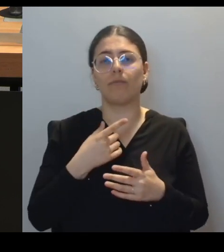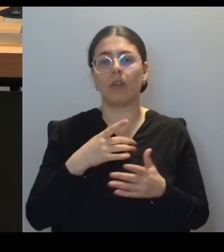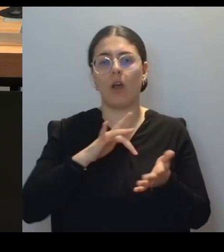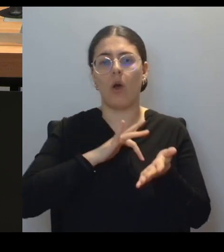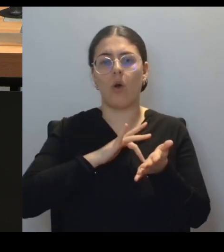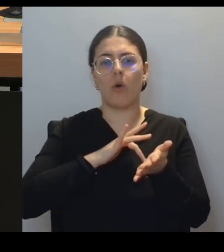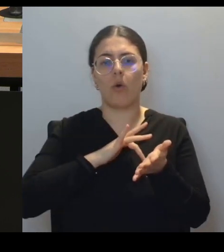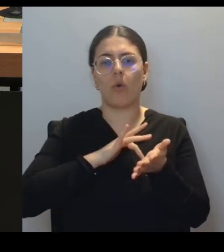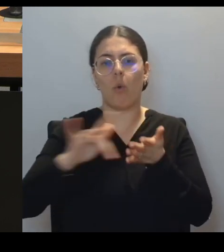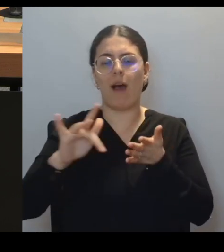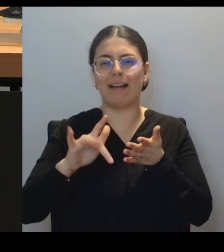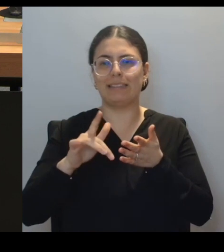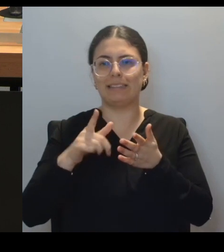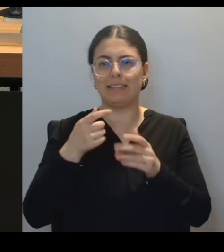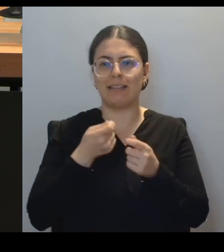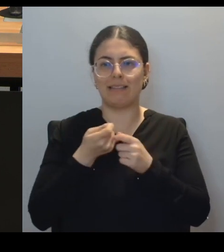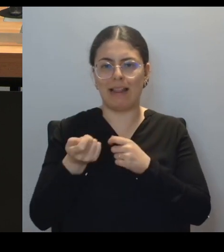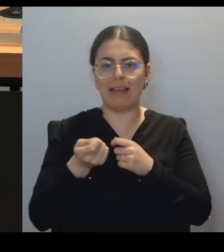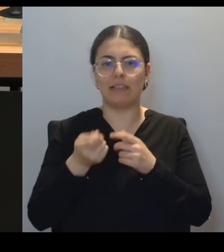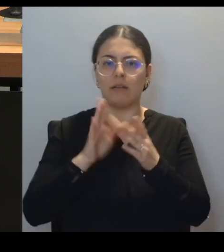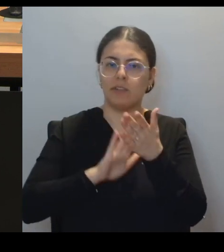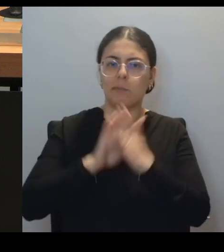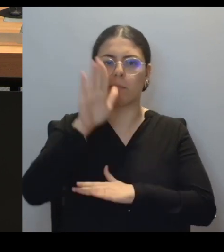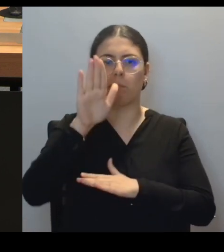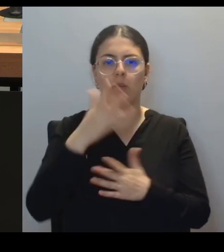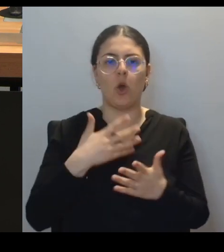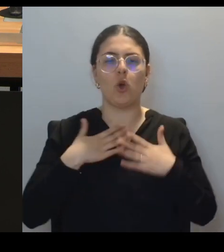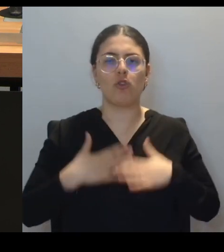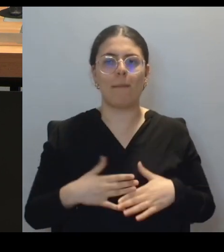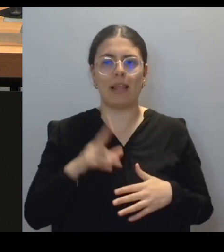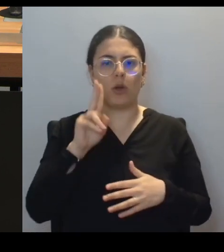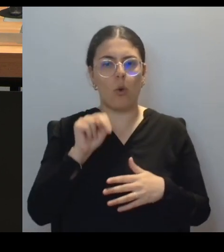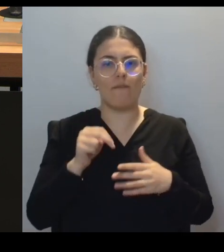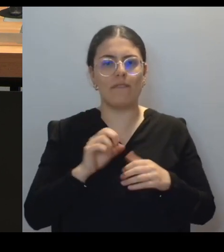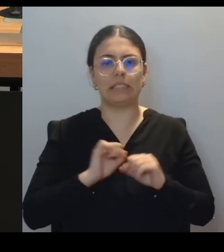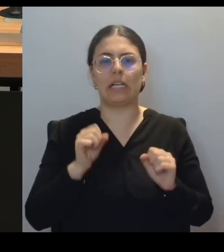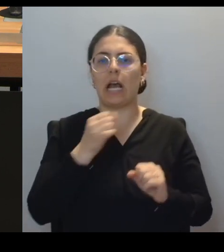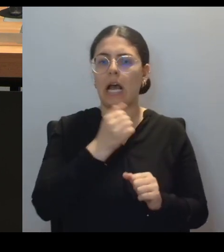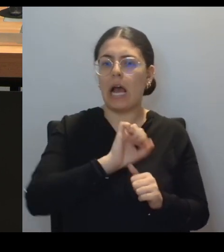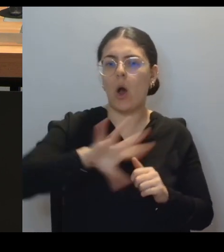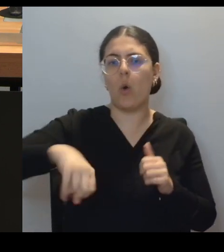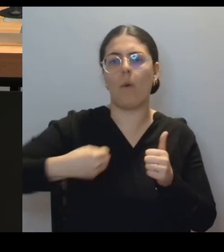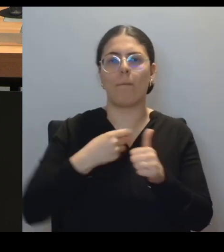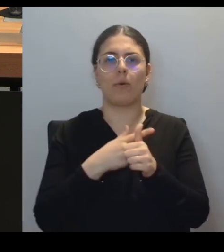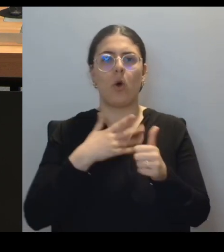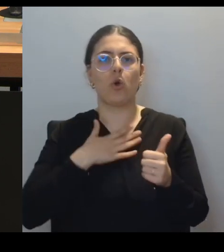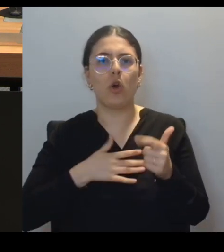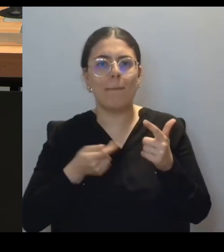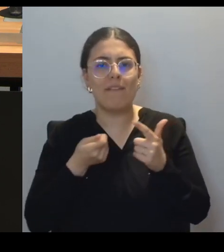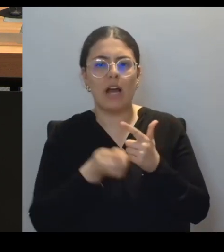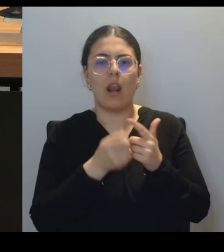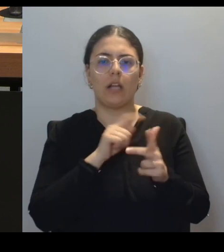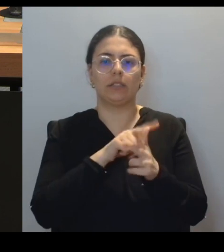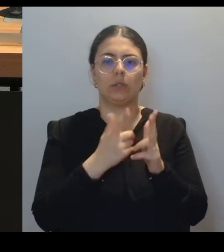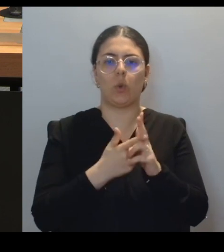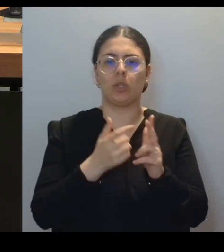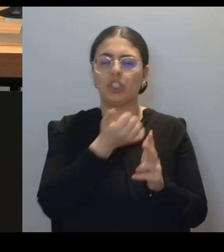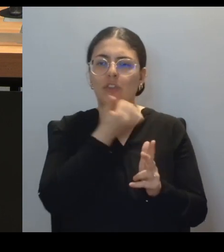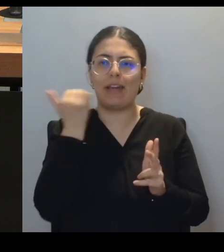Raub, gefährliche Körperverletzung, schwere Körperverletzung. Und wir werden einen massiven Anstieg haben im Rahmen der Verstöße gegen